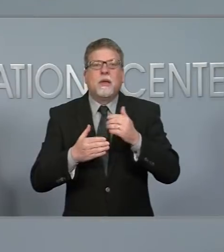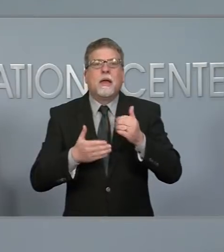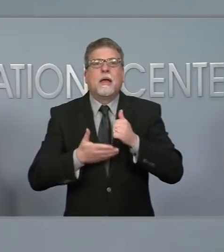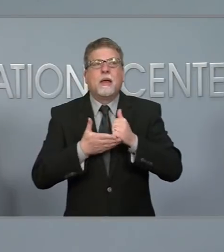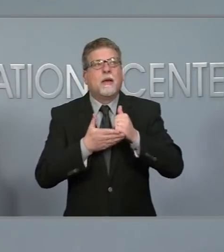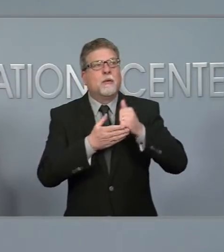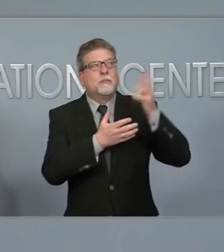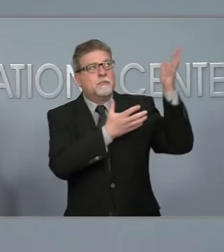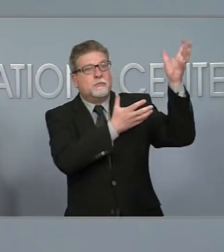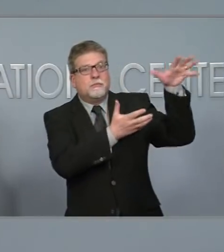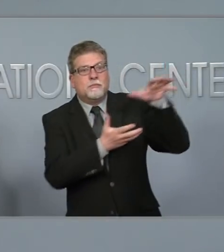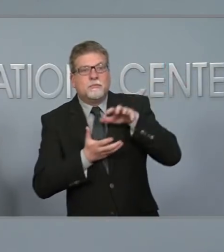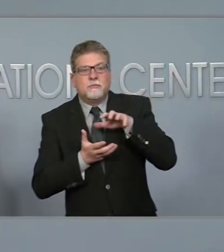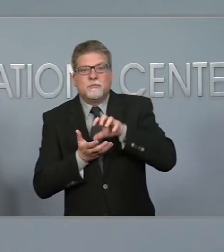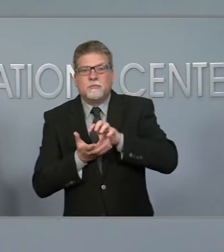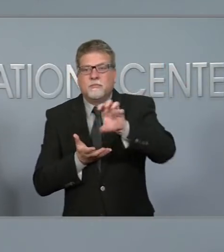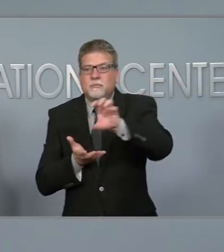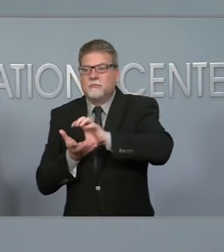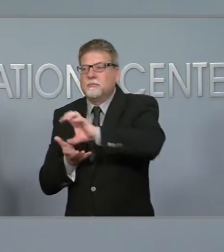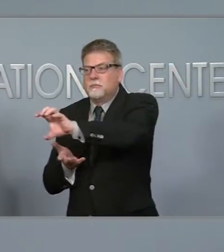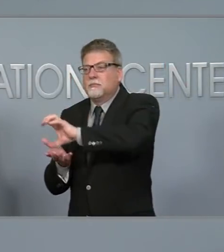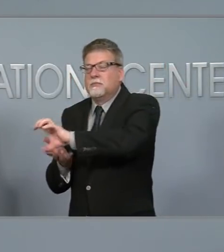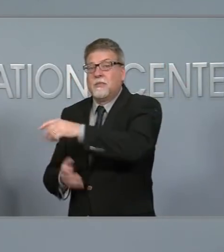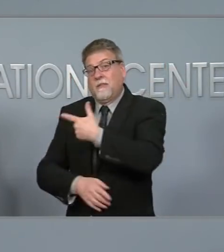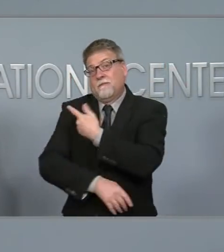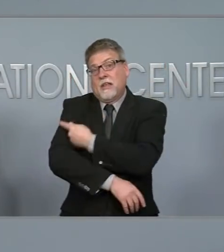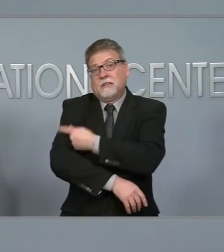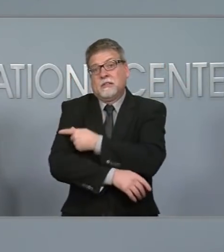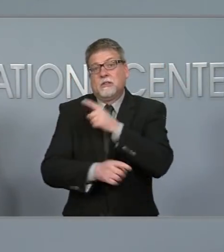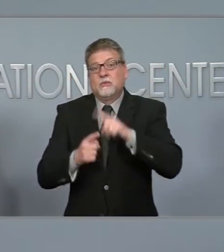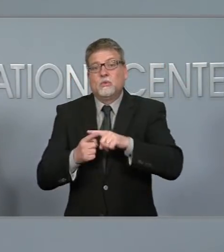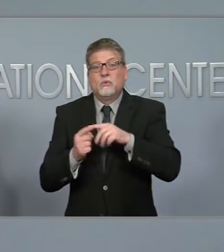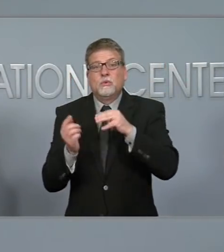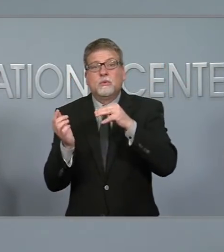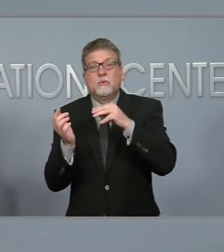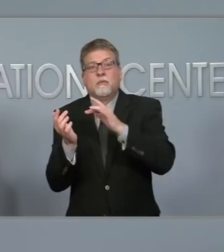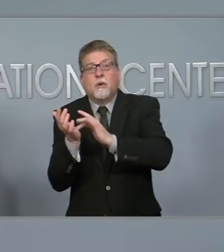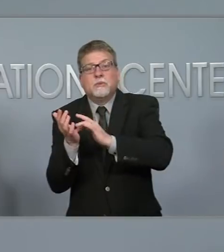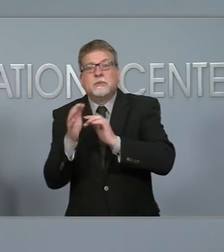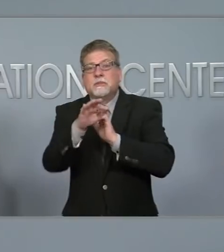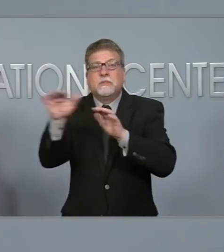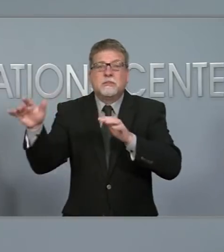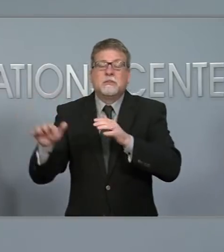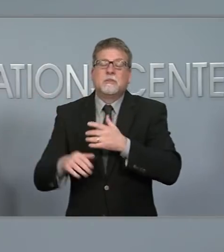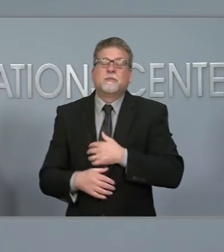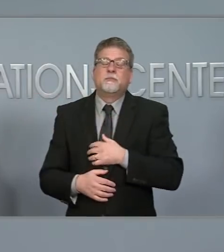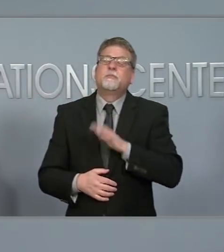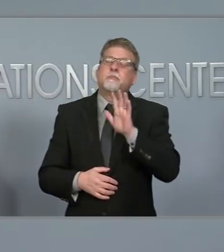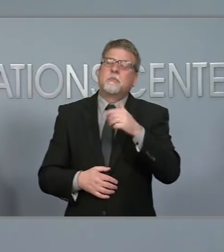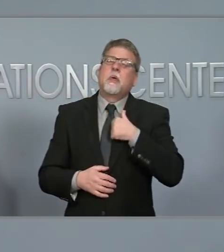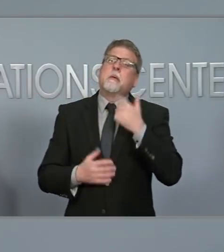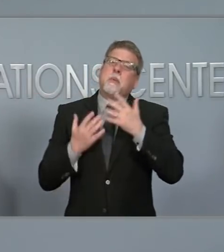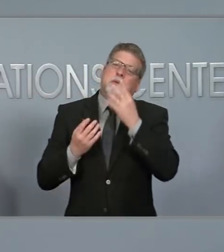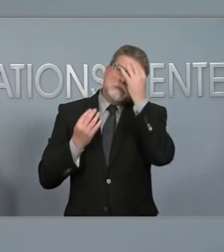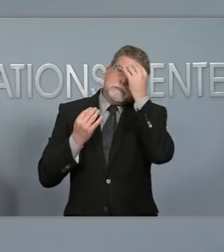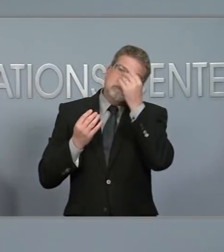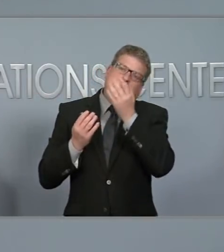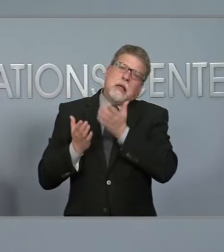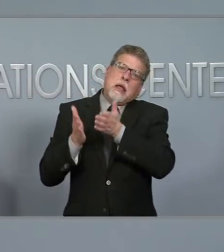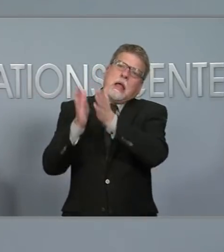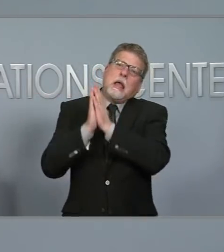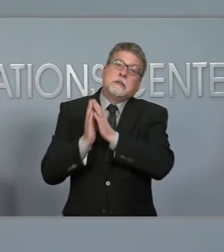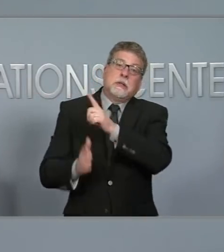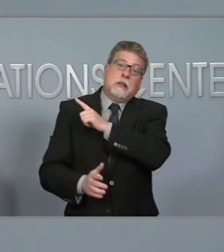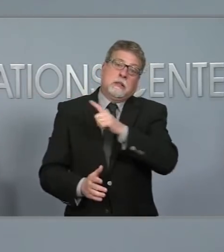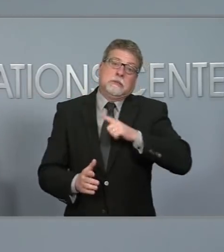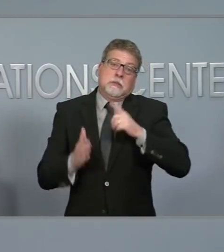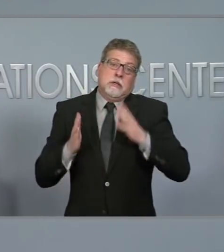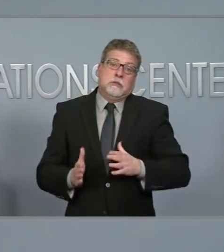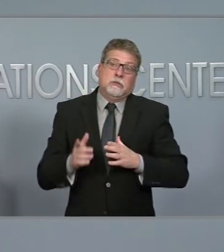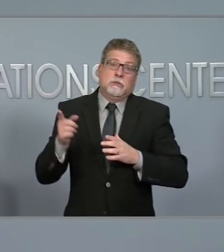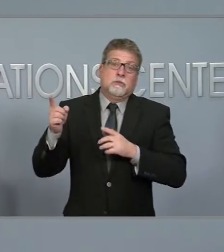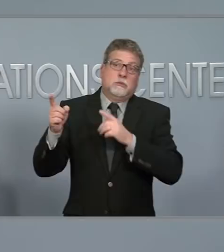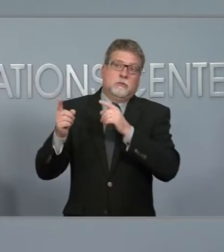hospitales y los proveedores